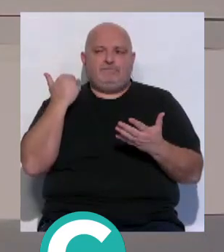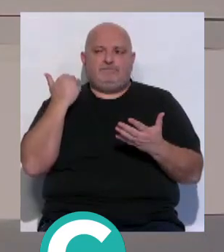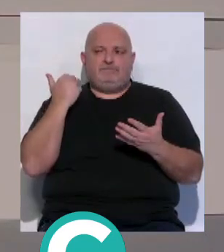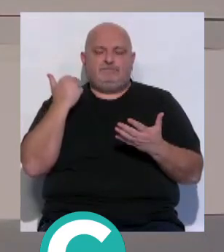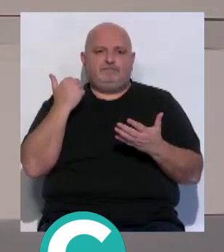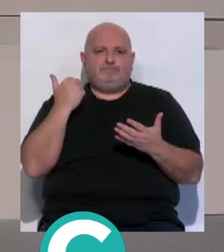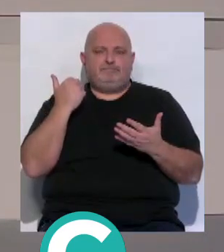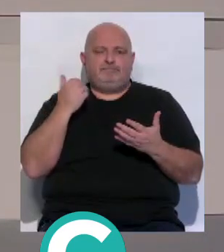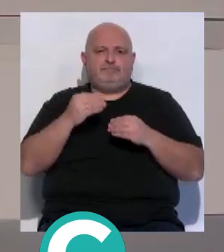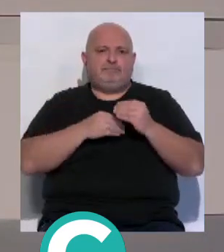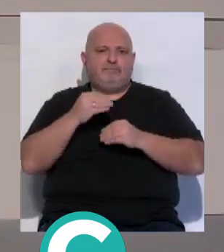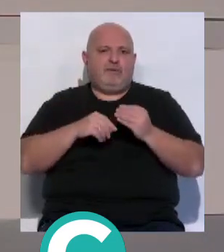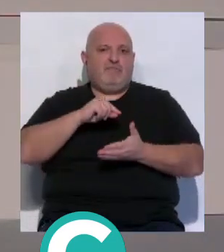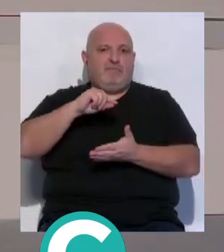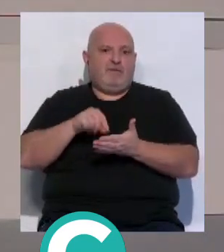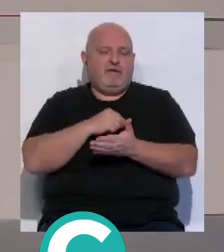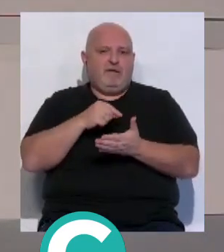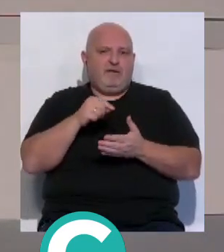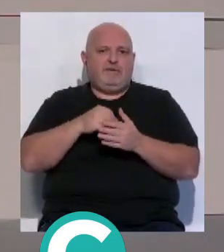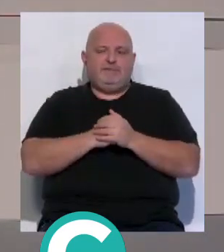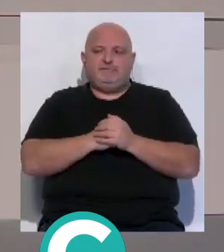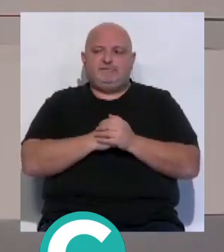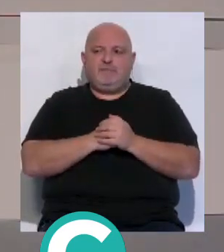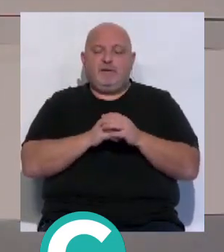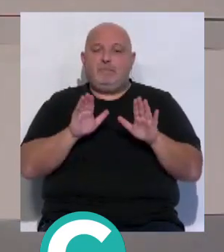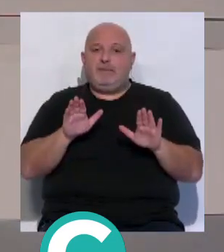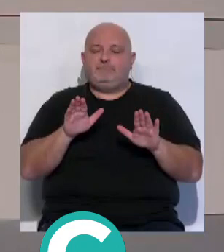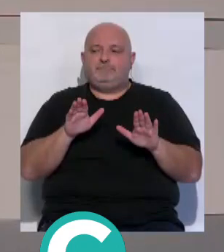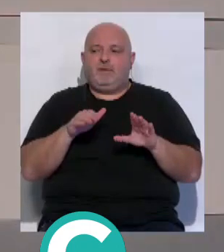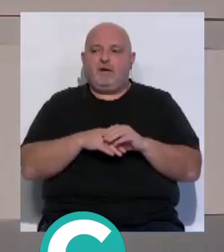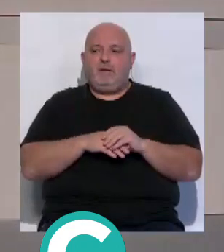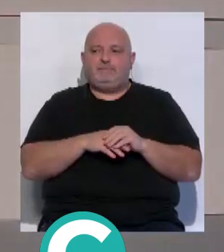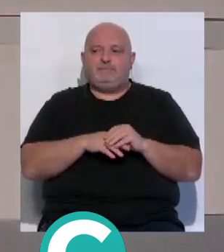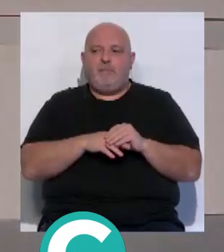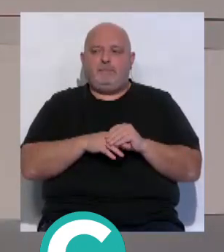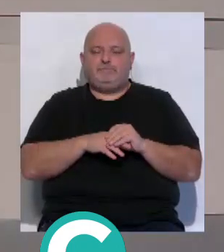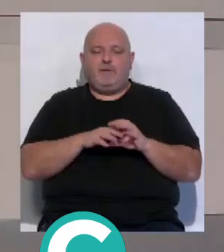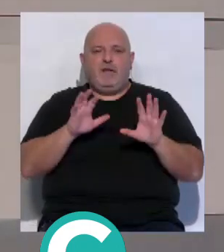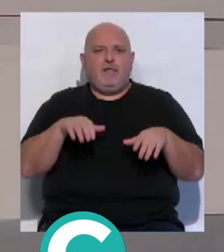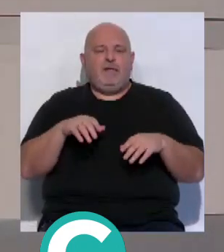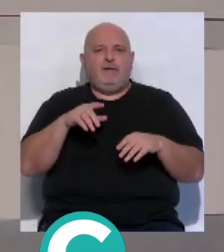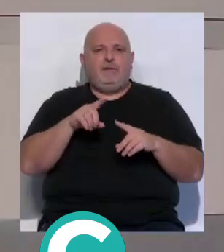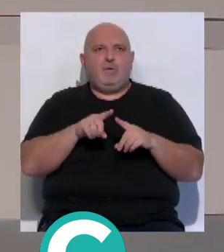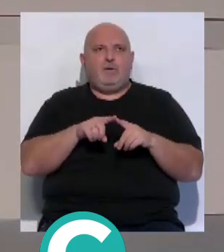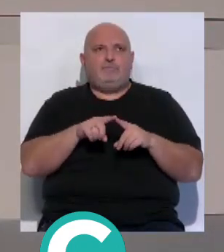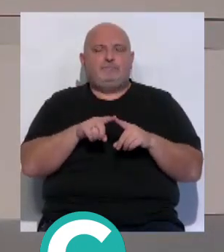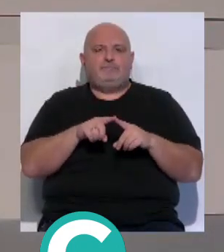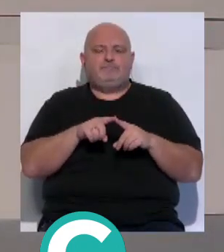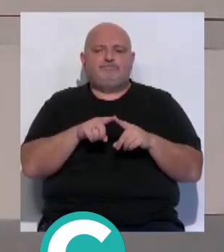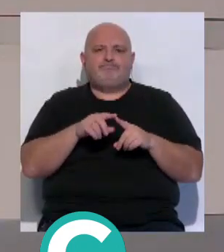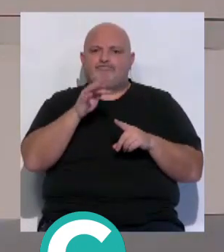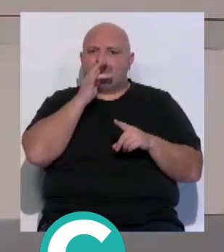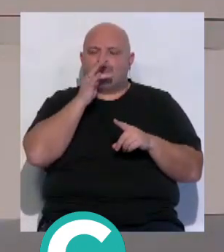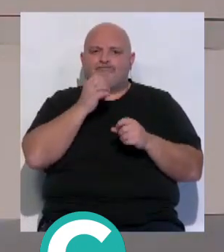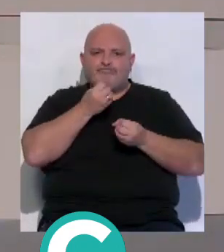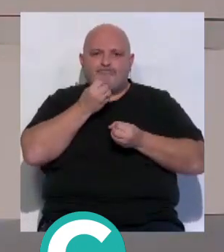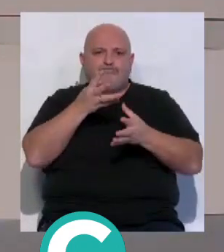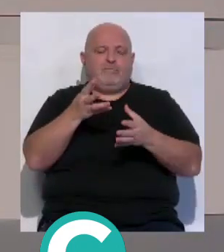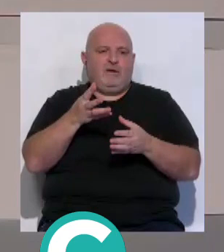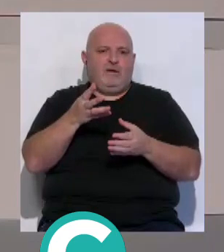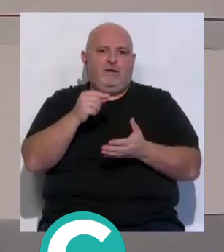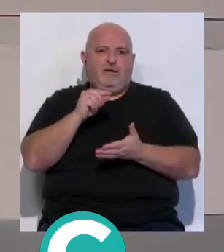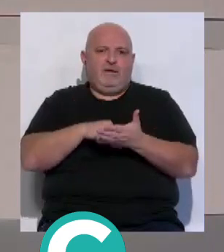había hecho esa firma de los contratos pero el Cádiz club de fútbol no anunció el fichaje en todo